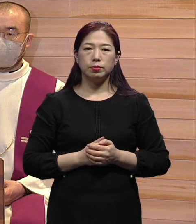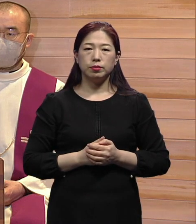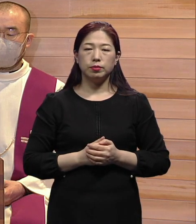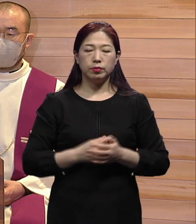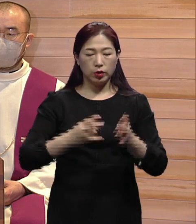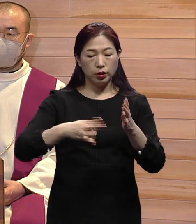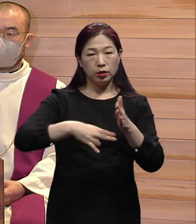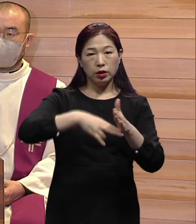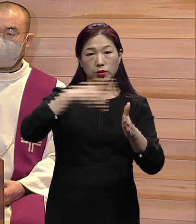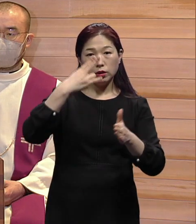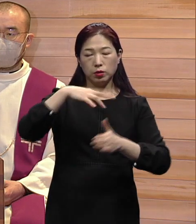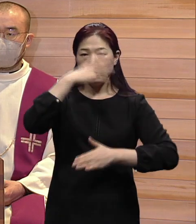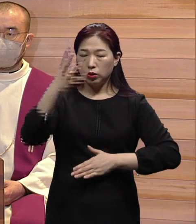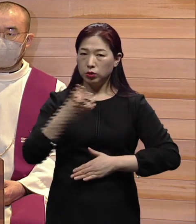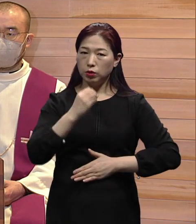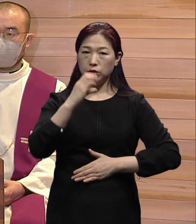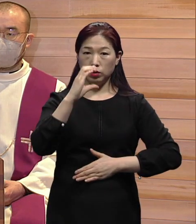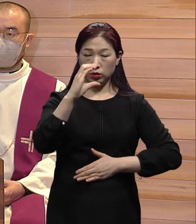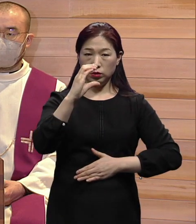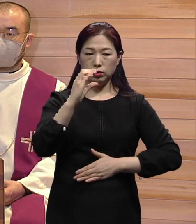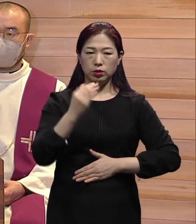예루살렘 성전은 이스라엘 백성에게 있어